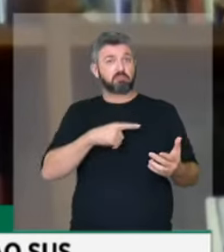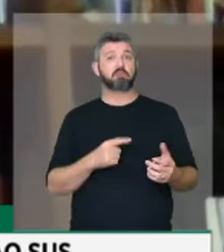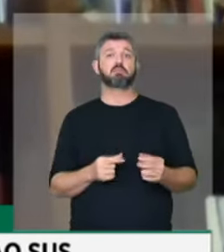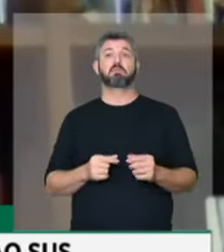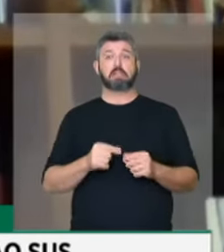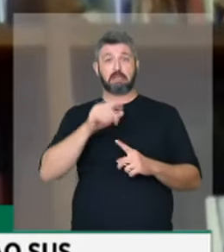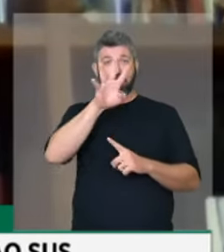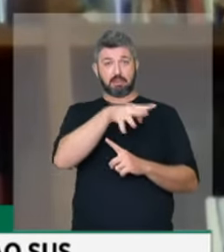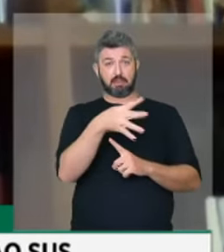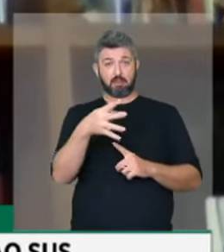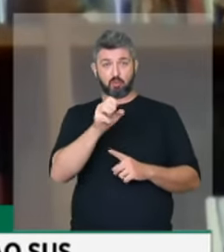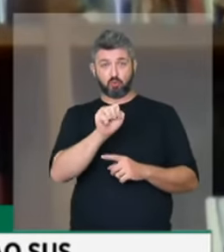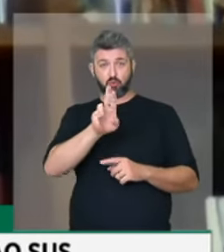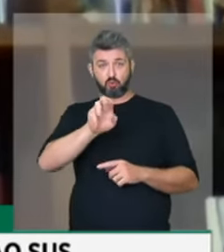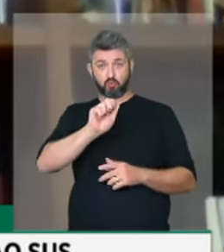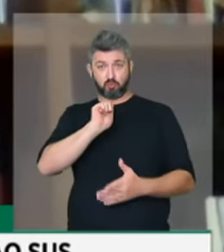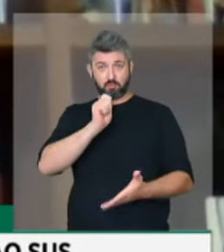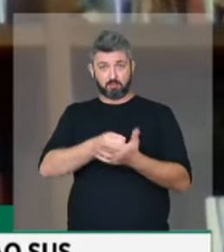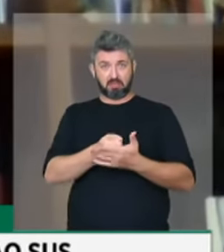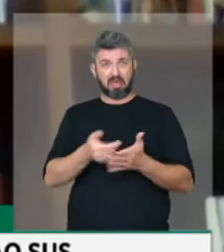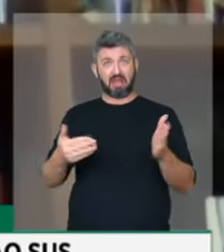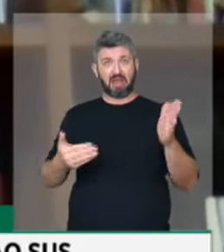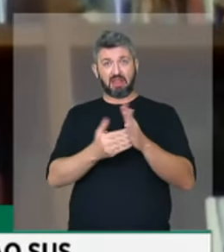TABELA SUS ESTÁ PAGANDO ATÉ MIL REAIS, 1600 ESTÁ SE